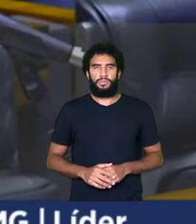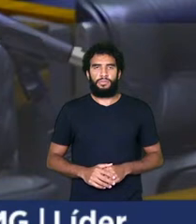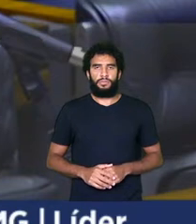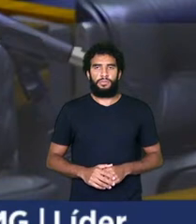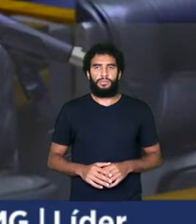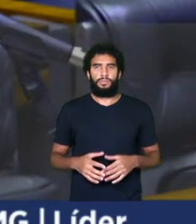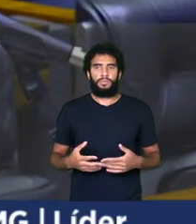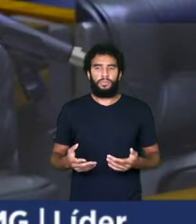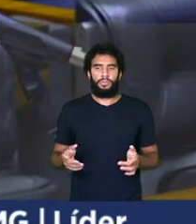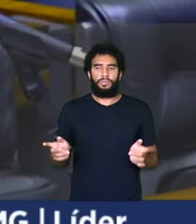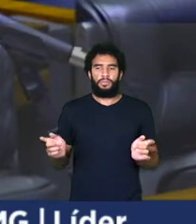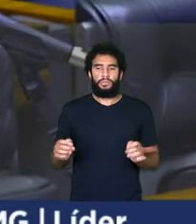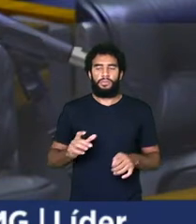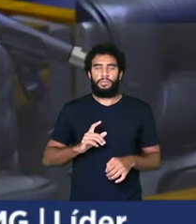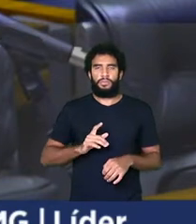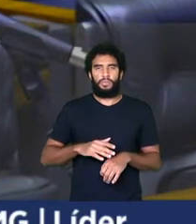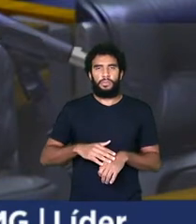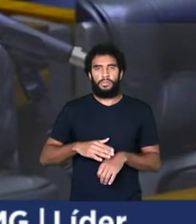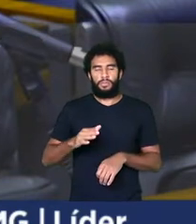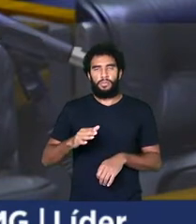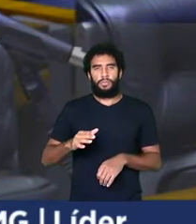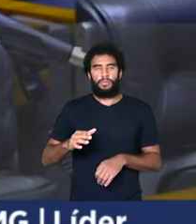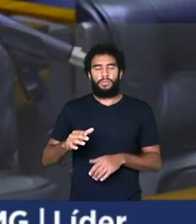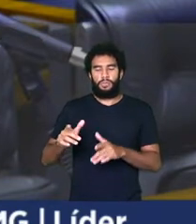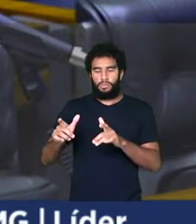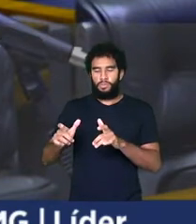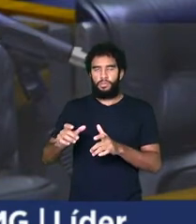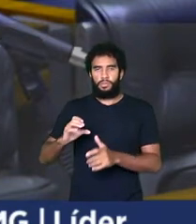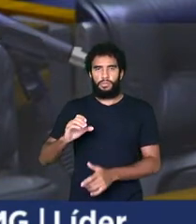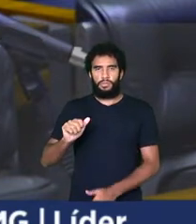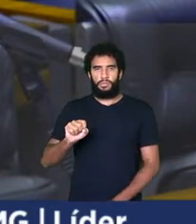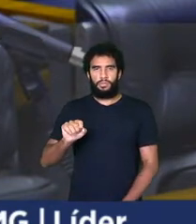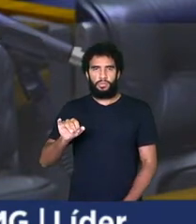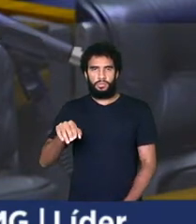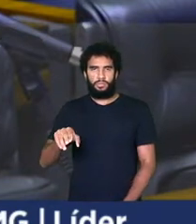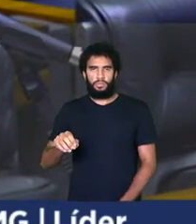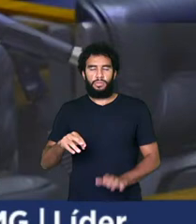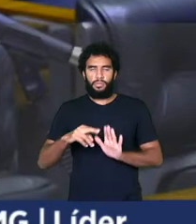QUE REGULAMENTA, MAS NÃO QUE LIBERA GENTE. DE FATO PERMITIR MAIS CASSINOS, SEM UMA REGRA,